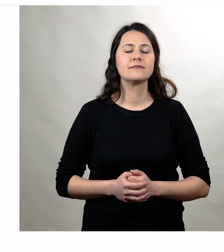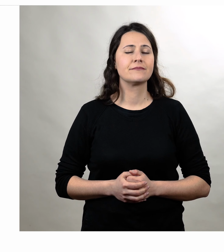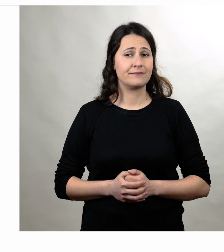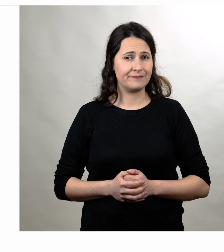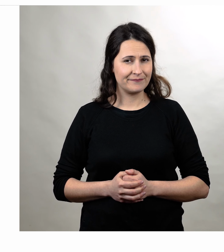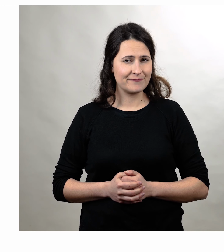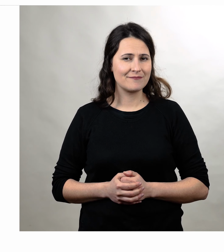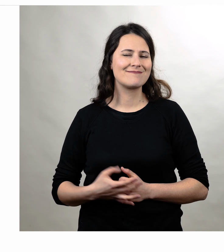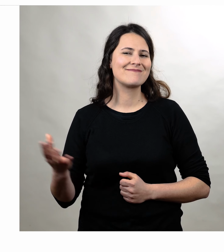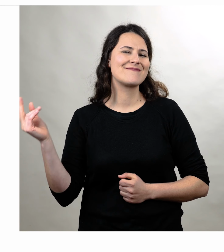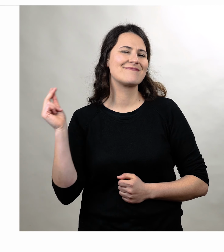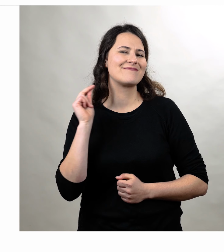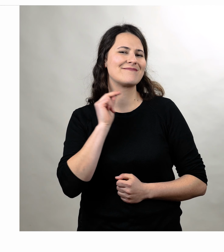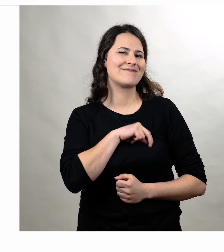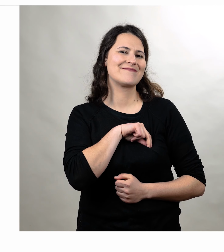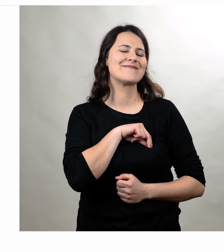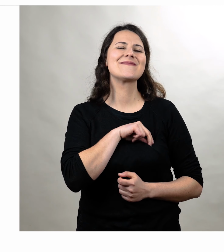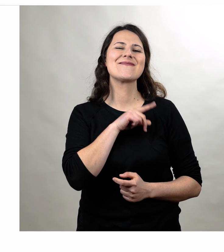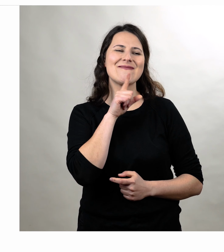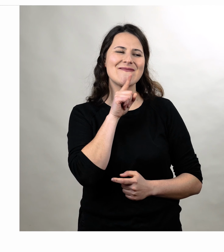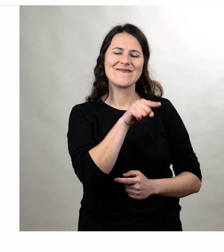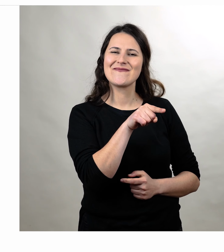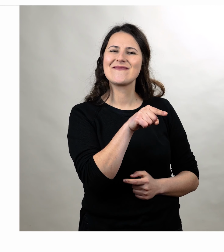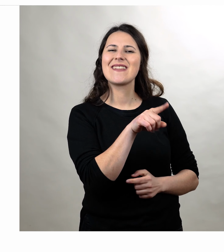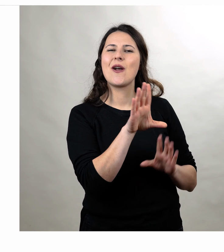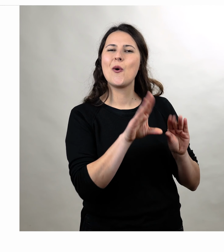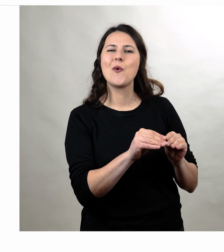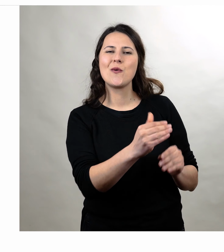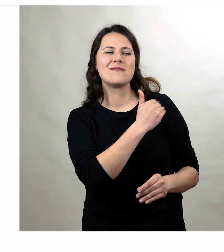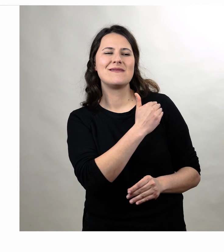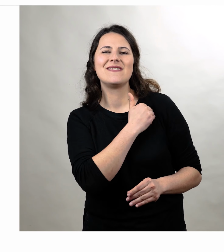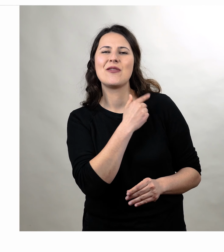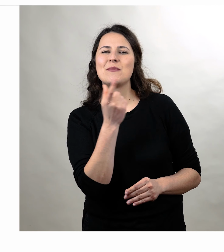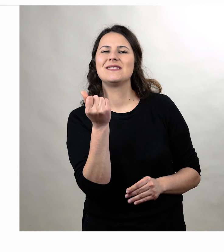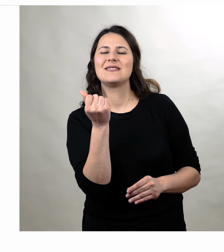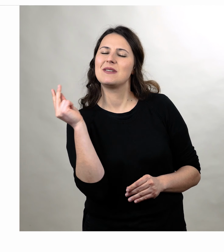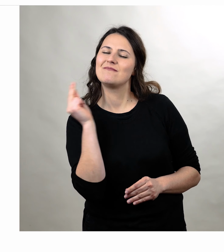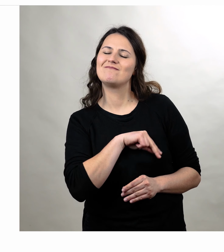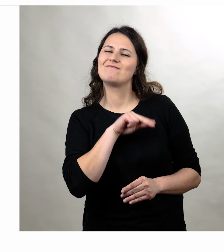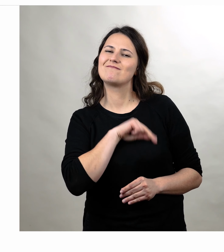Κύρια οφέλη της υπηρεσίας ειδοποίησης τιμών είναι: